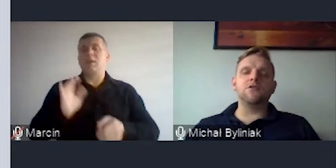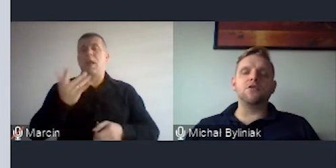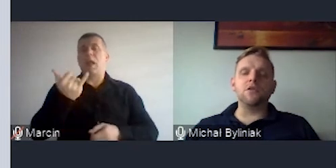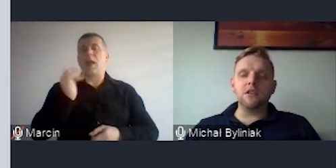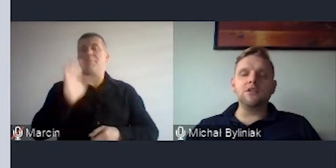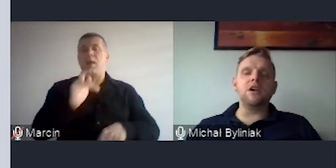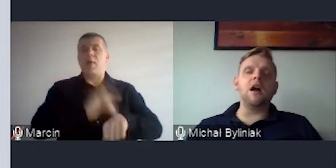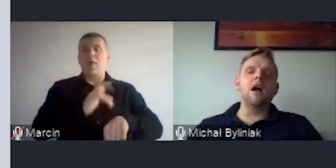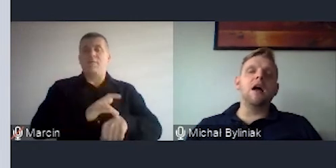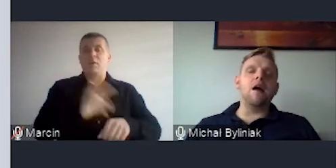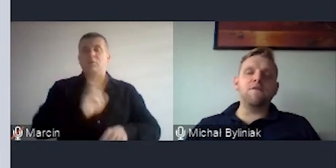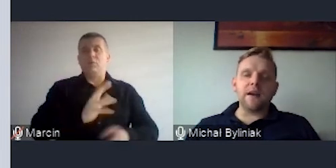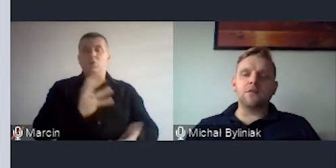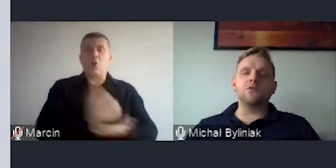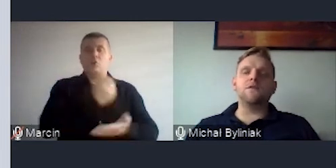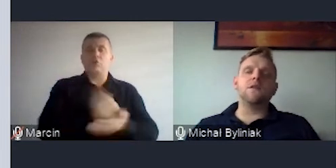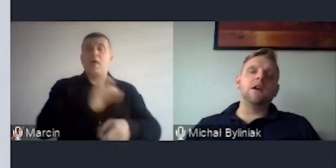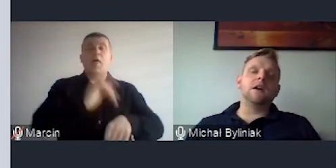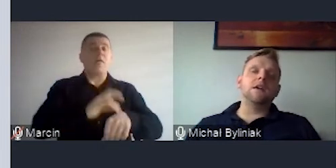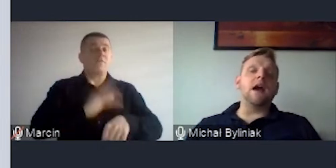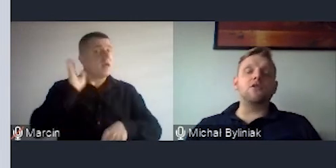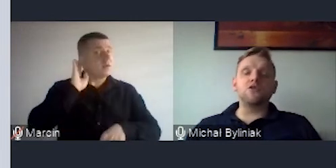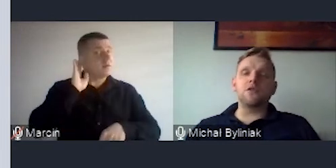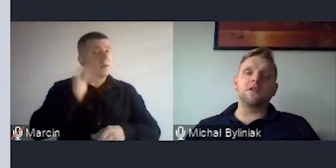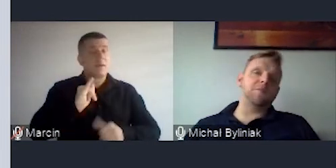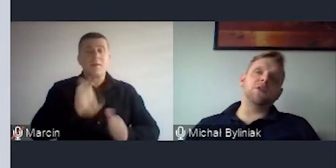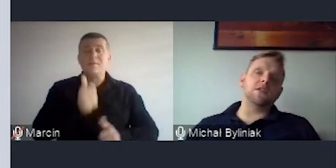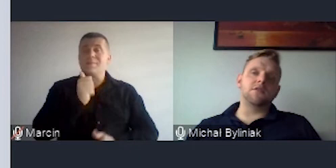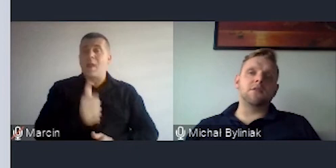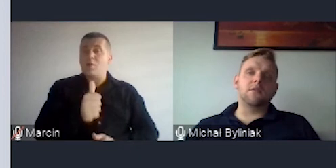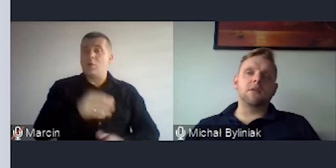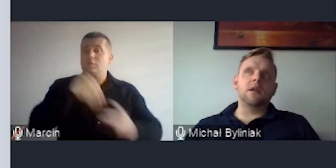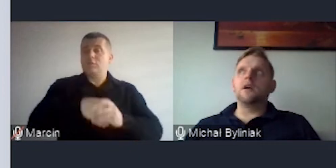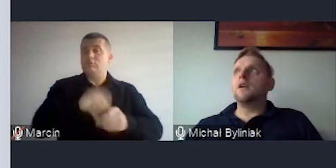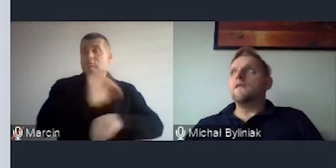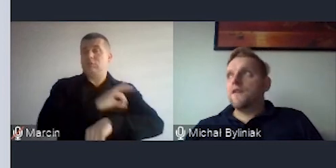czyli od osiągnięcia efektów jakościowych w projekcie.